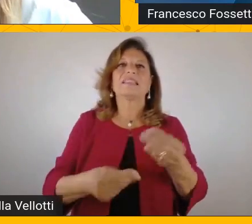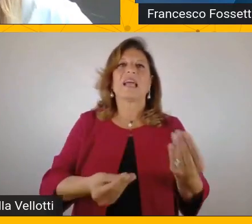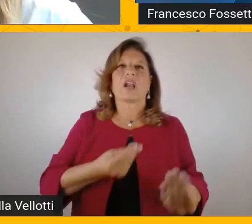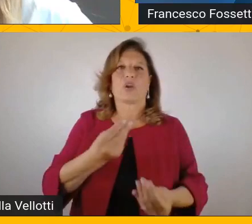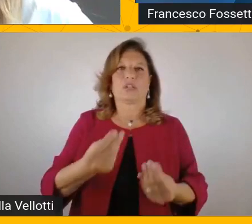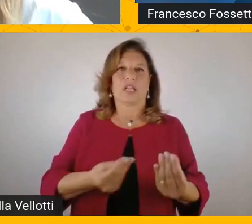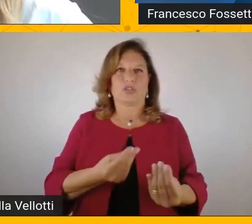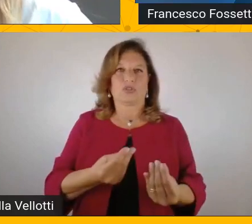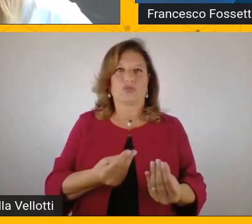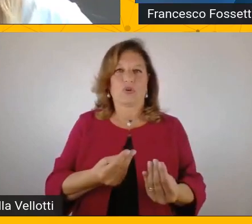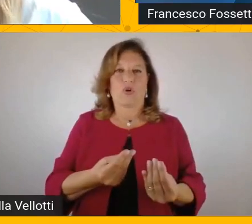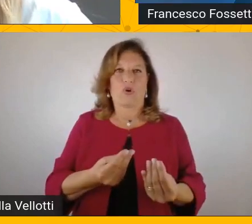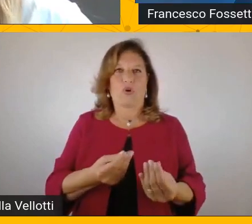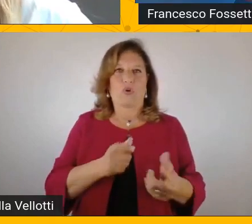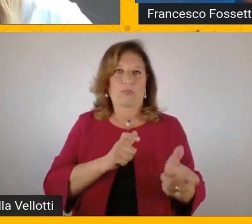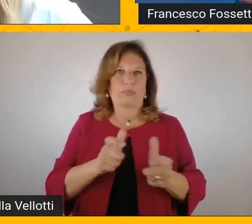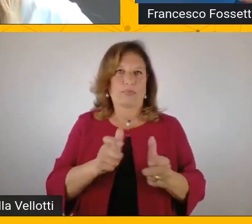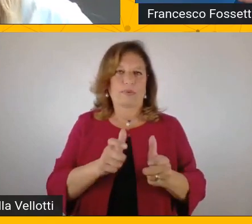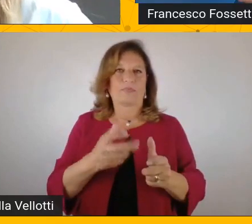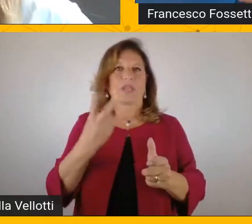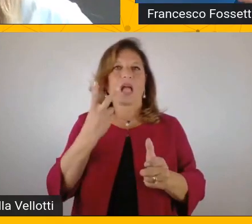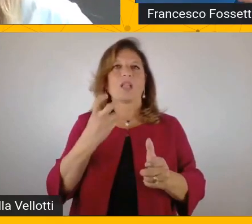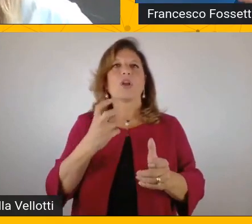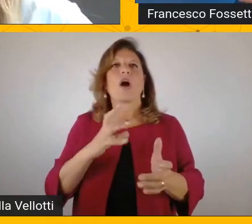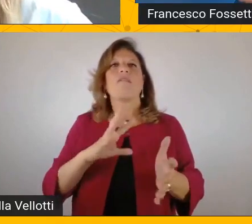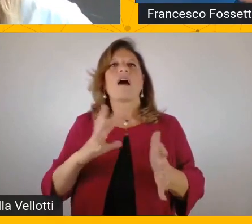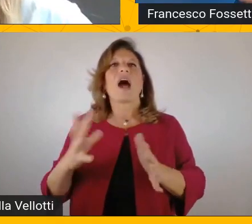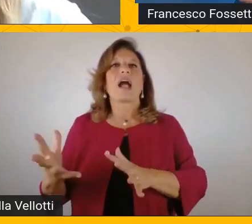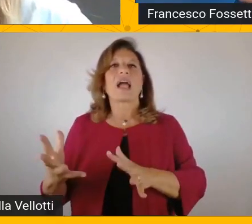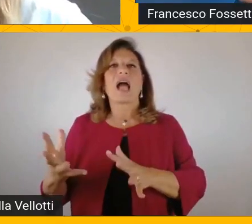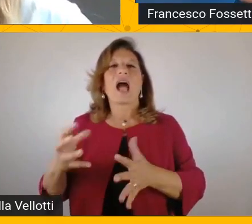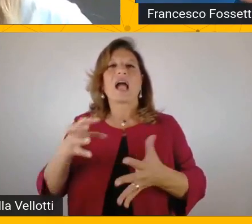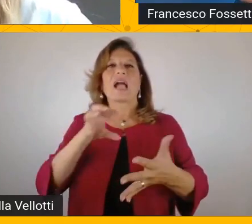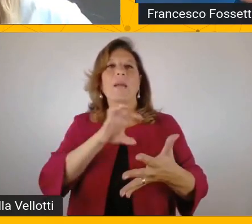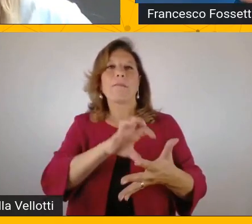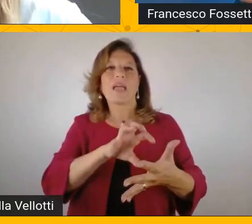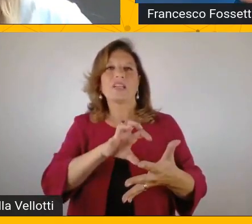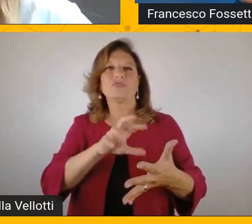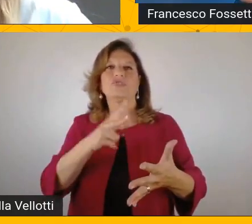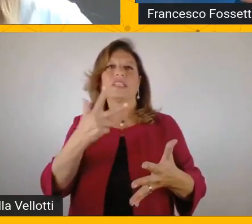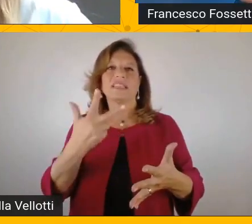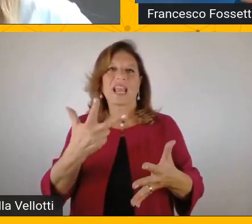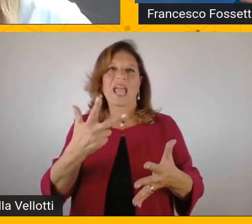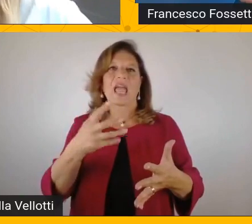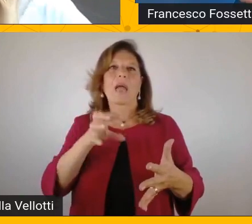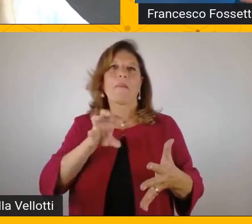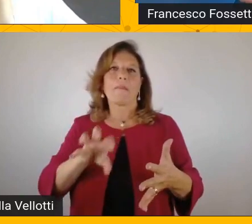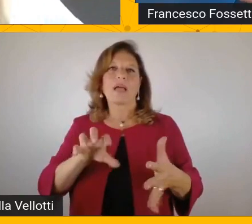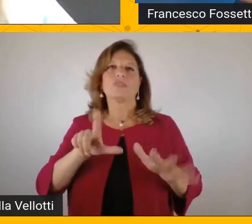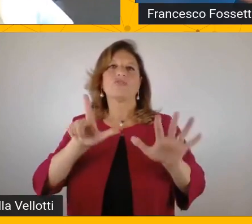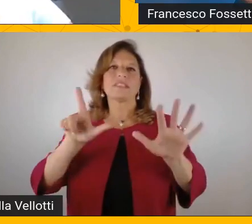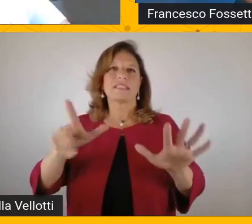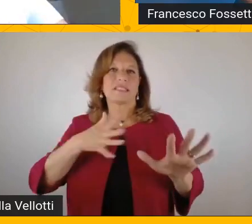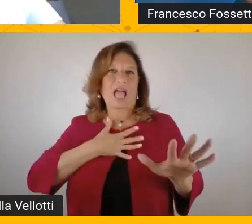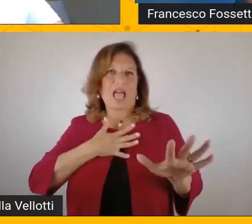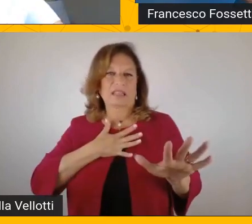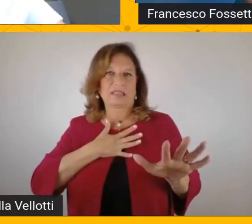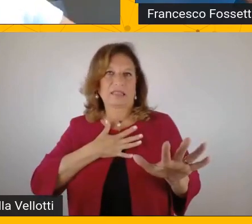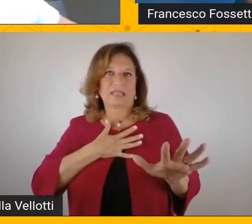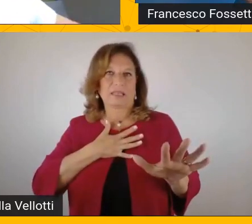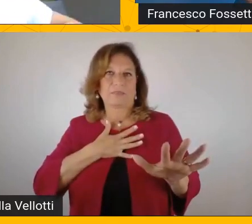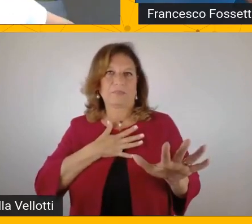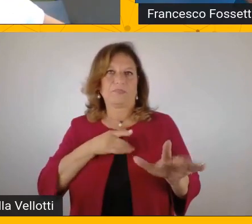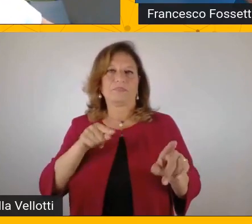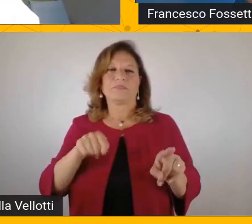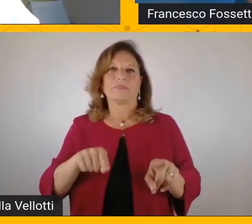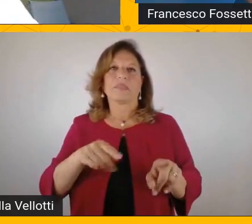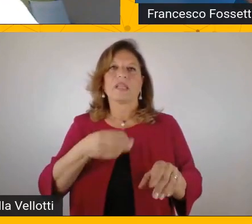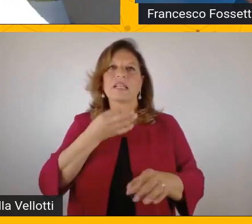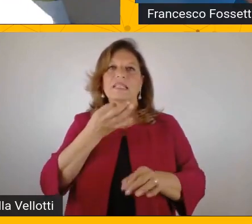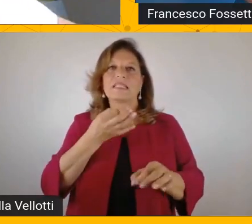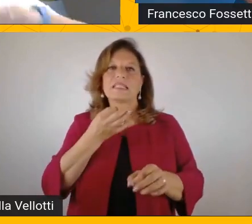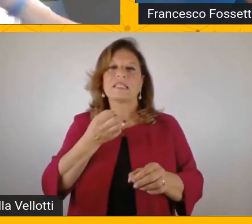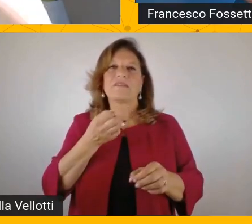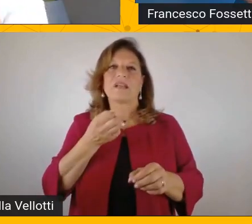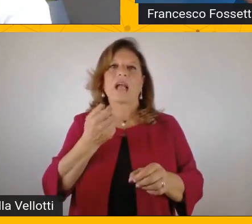si può trovare anche accanto a